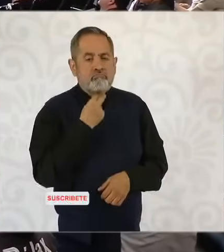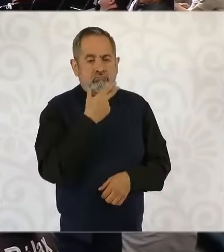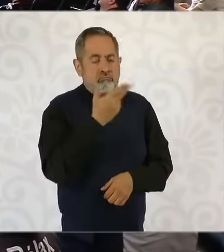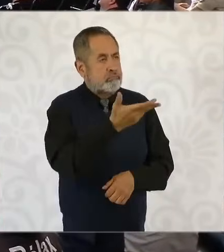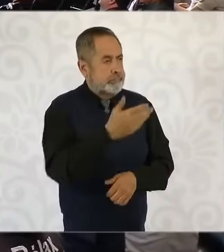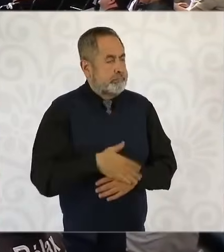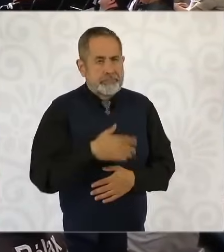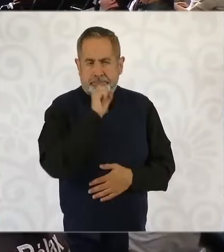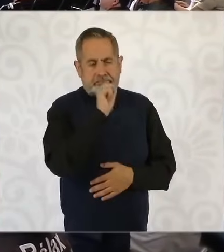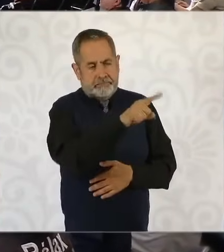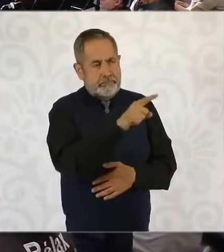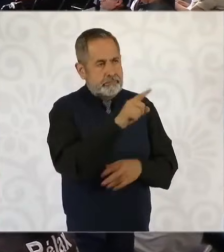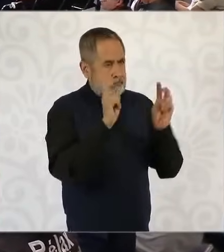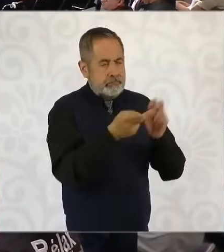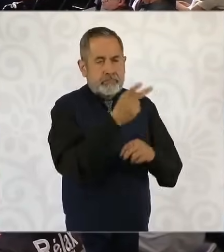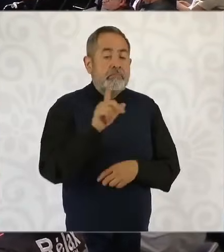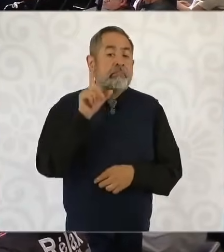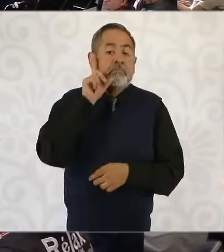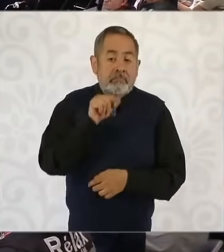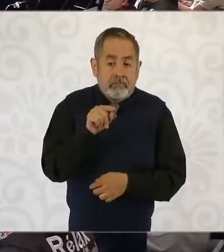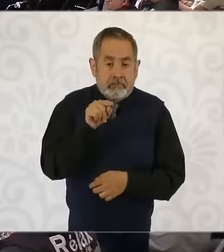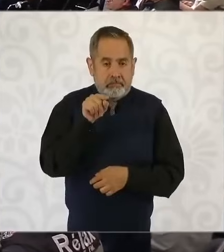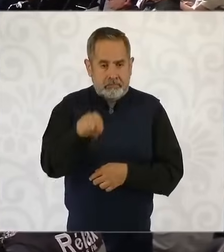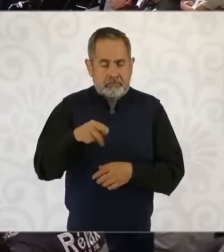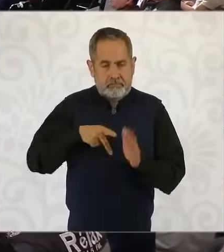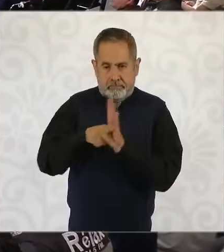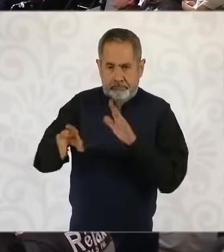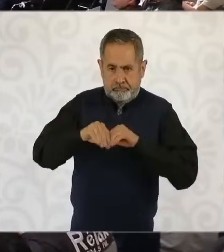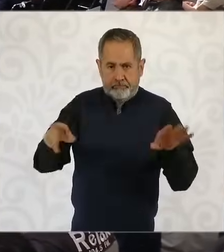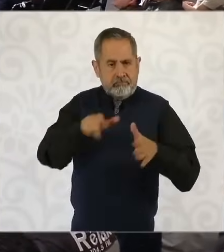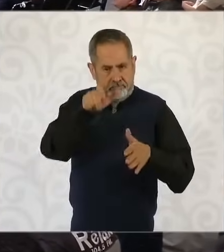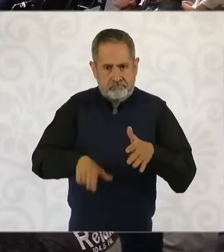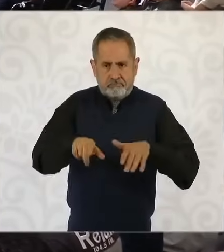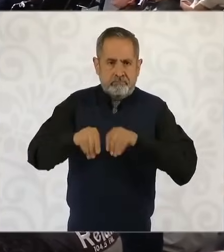sobre este mismo tema el día de mañana en el soberano voy a publicar una columna que titulé